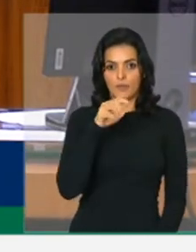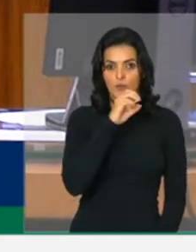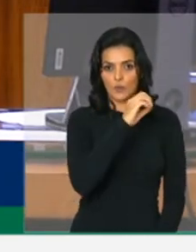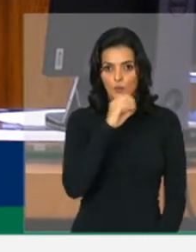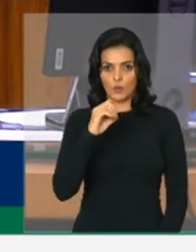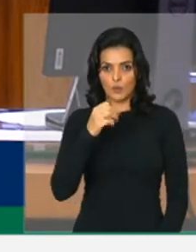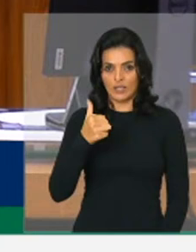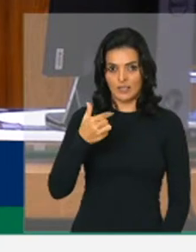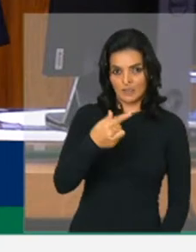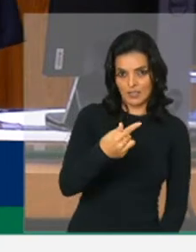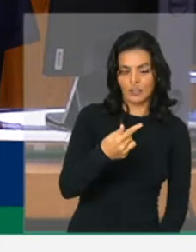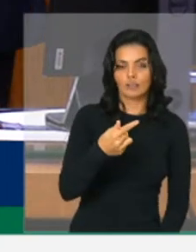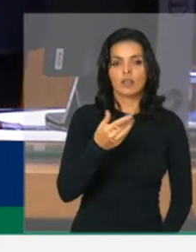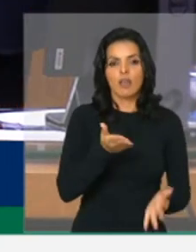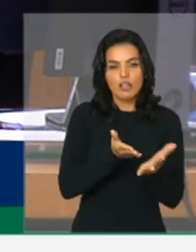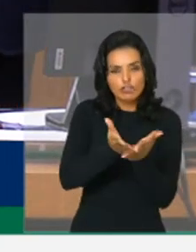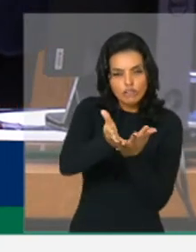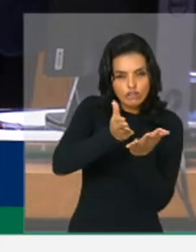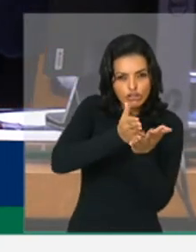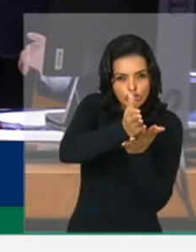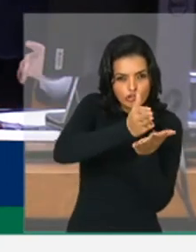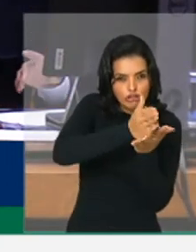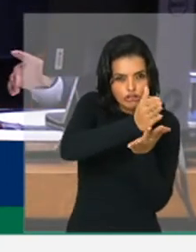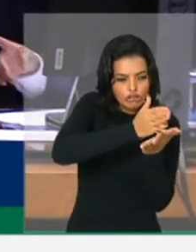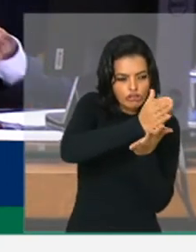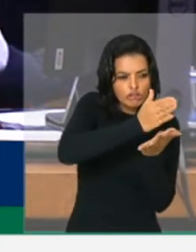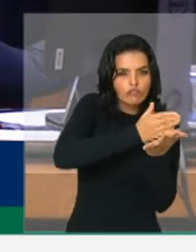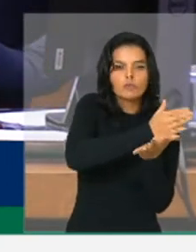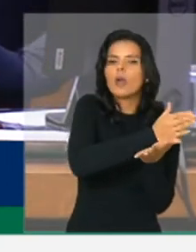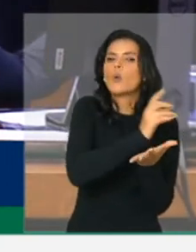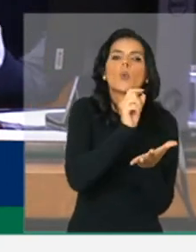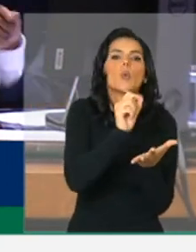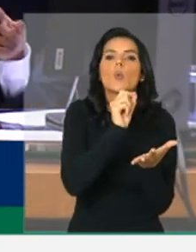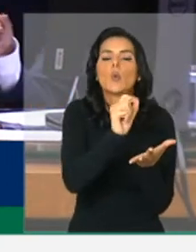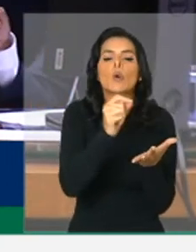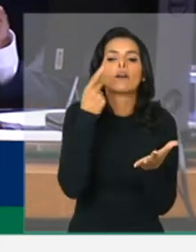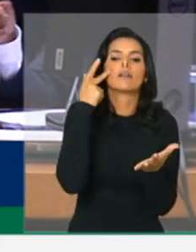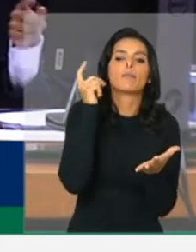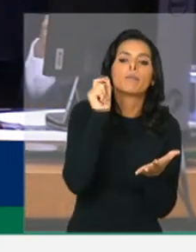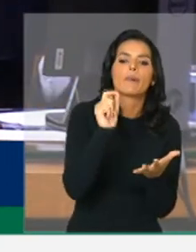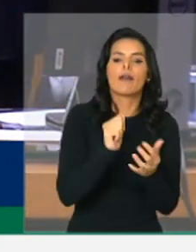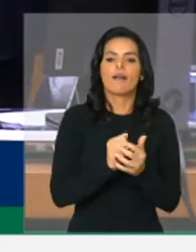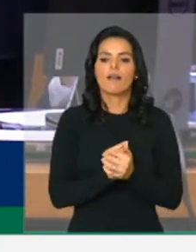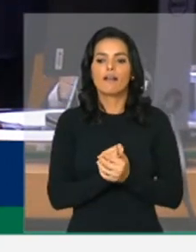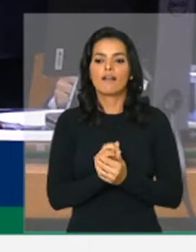DAS DÍVIDAS RELATIVAS, DEBÊNTURES EMITIDAS SUBSCRITAS FUNDOS DE INVESTIMENTOS REGIONAIS PARA DESINVESTIMENTO LIQUIDAÇÃO E